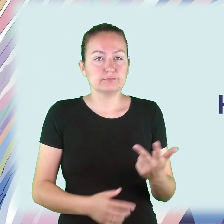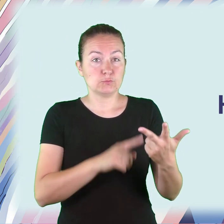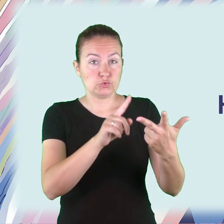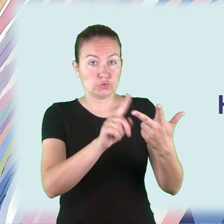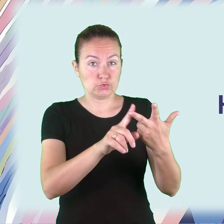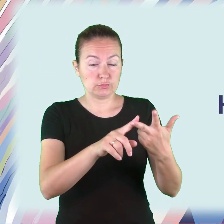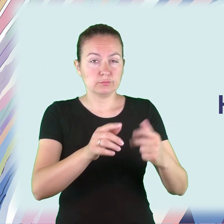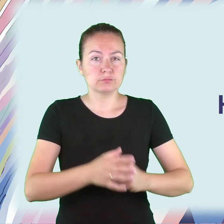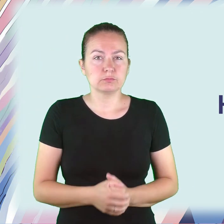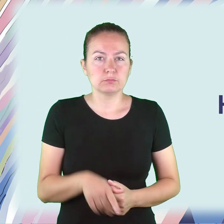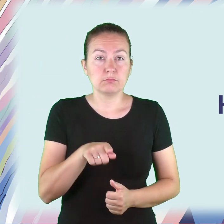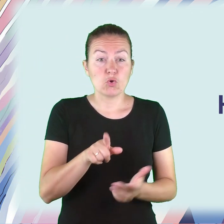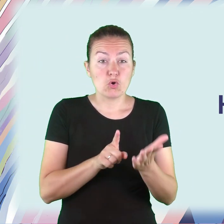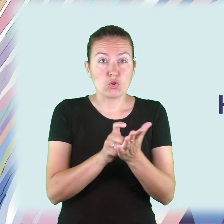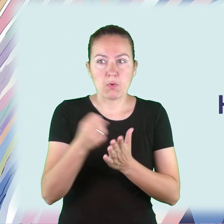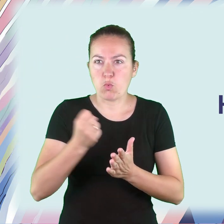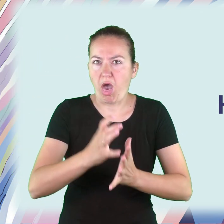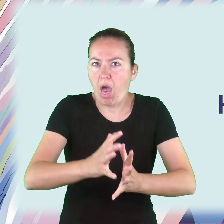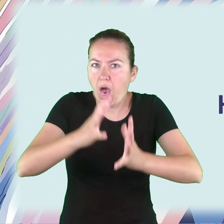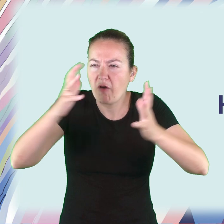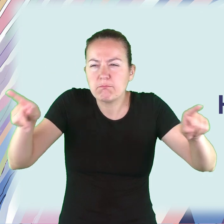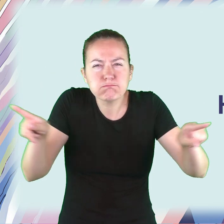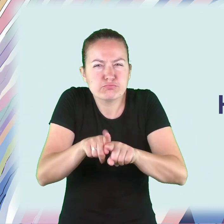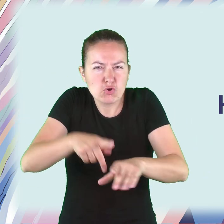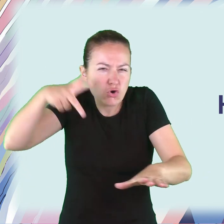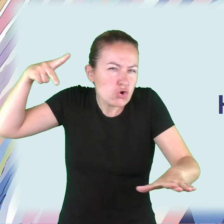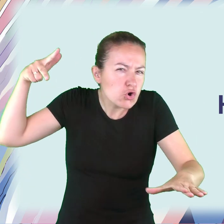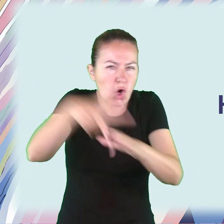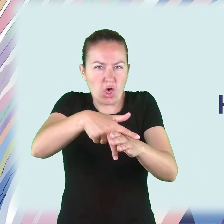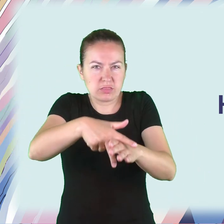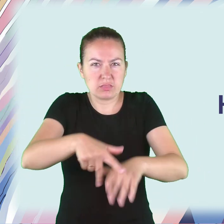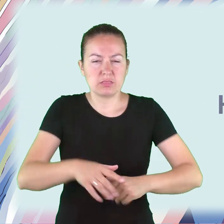3. Ten robak był ogromny! Wielki jak koń!